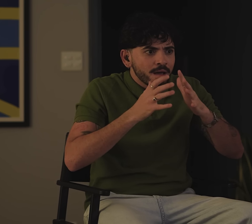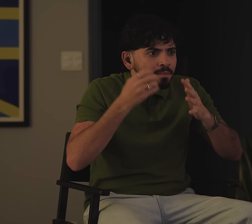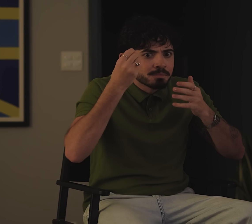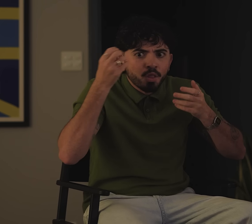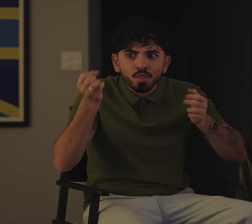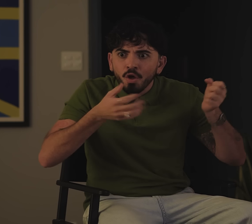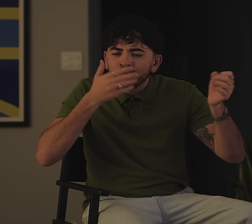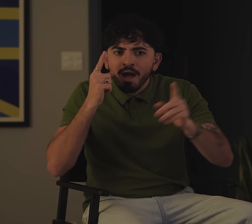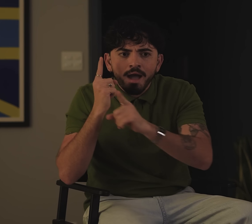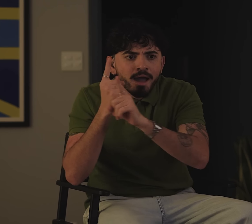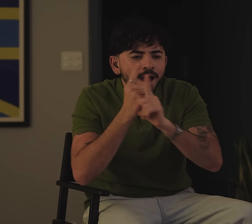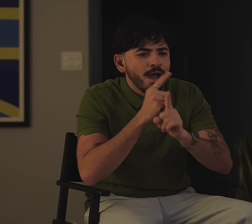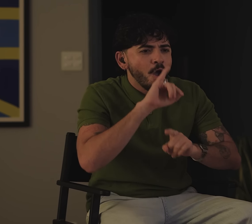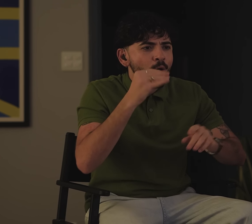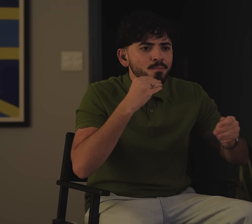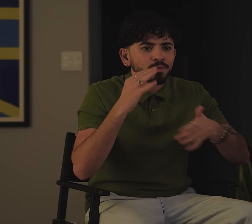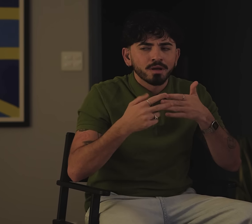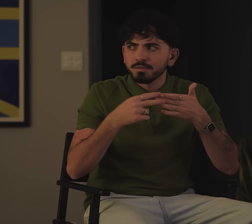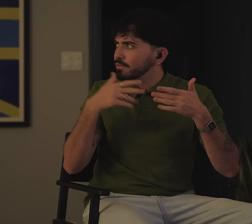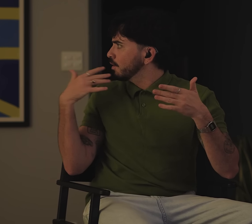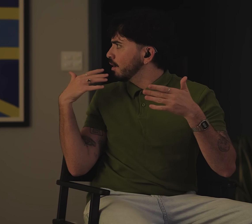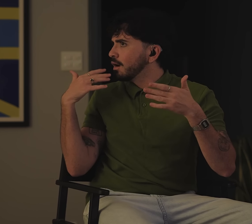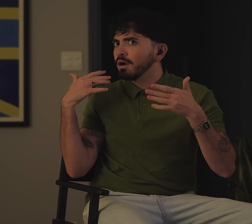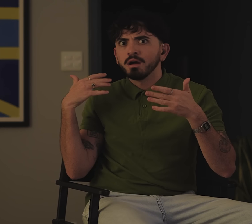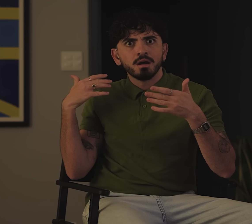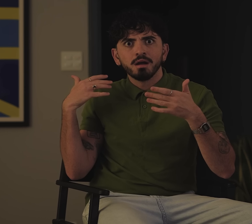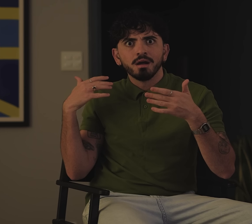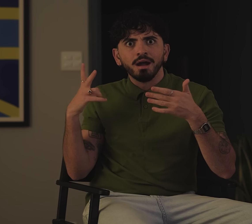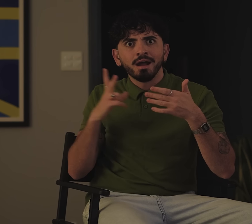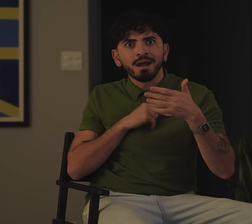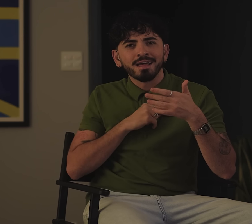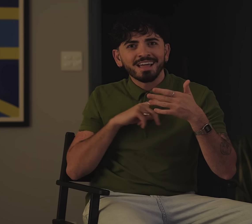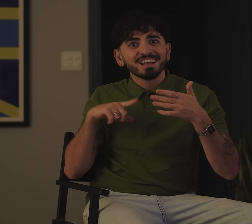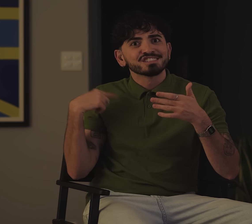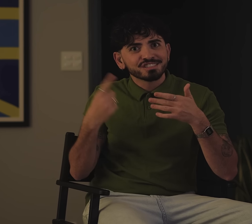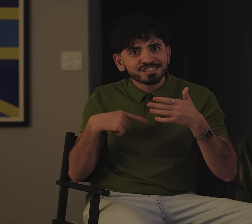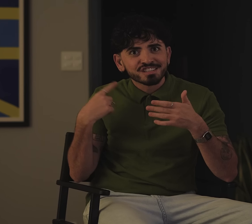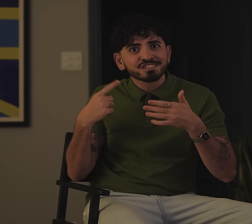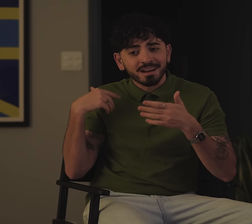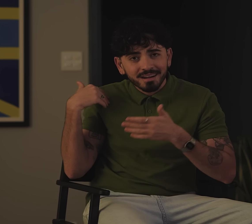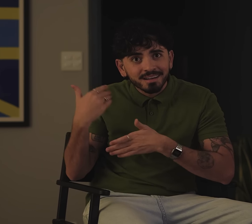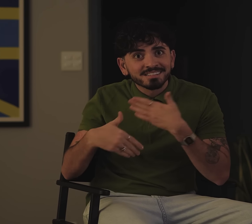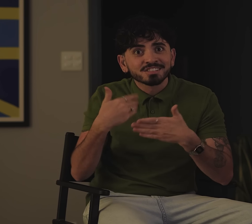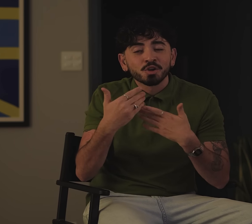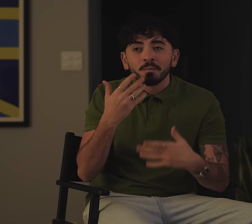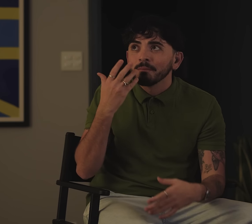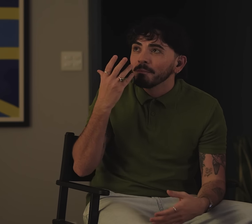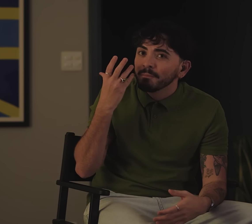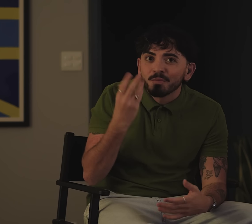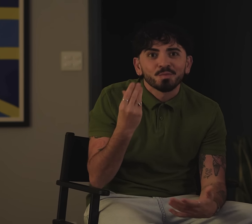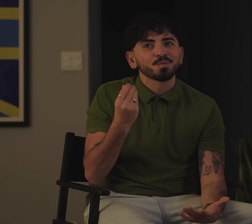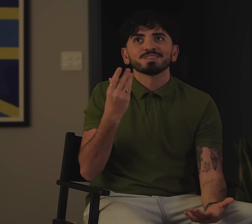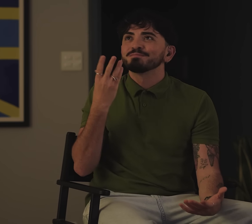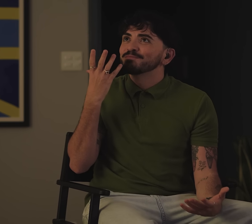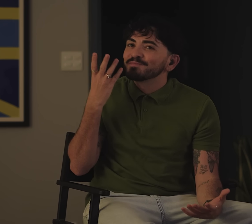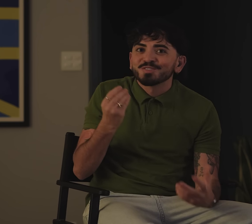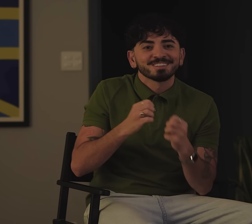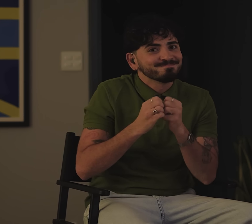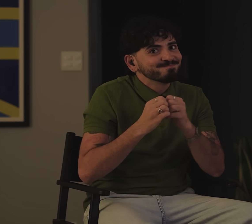O time começou a crescer, surgiram novas experiências e novas oportunidades. Quando olho para tudo, fico impressionado com o quanto crescemos. É MUITO!